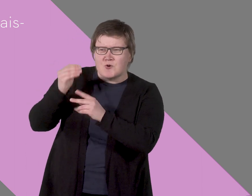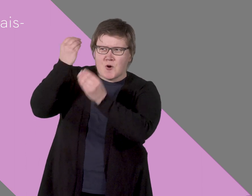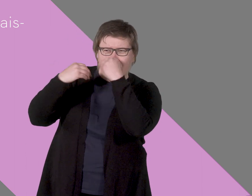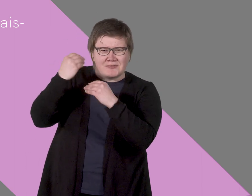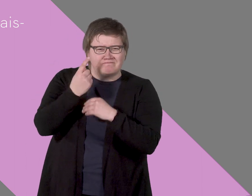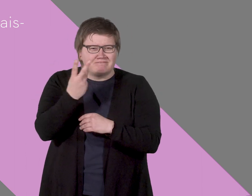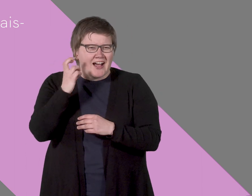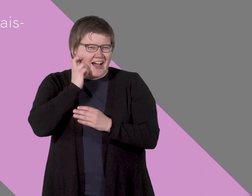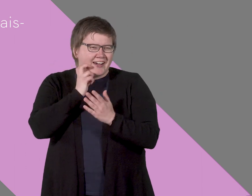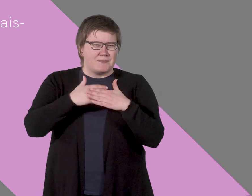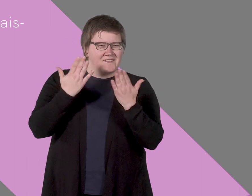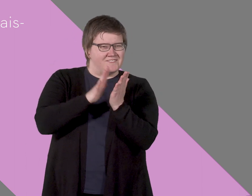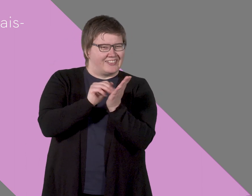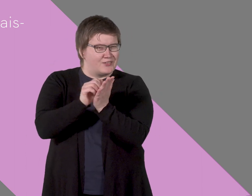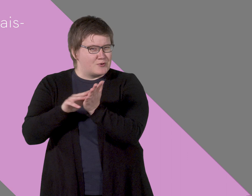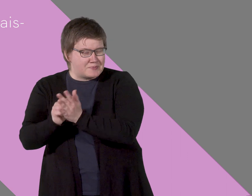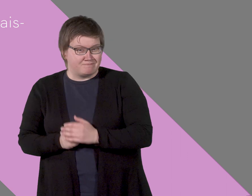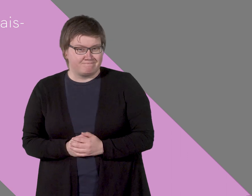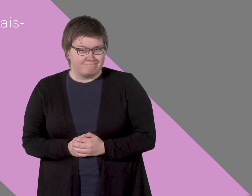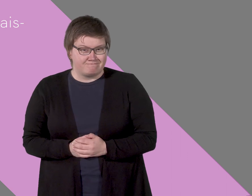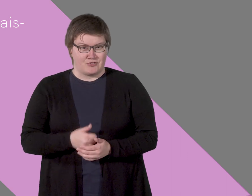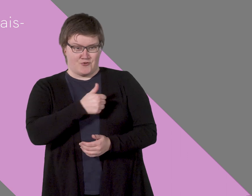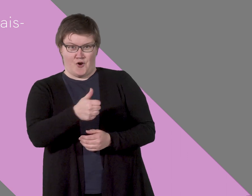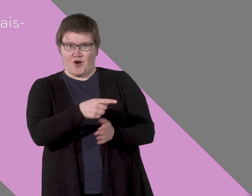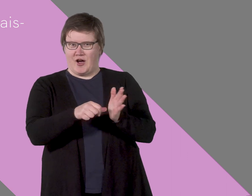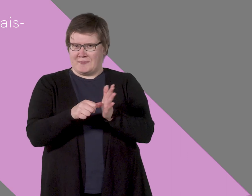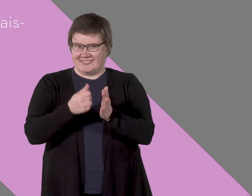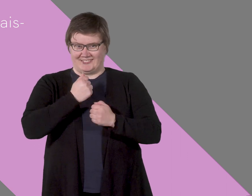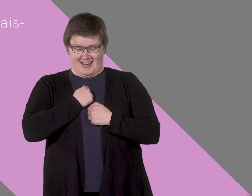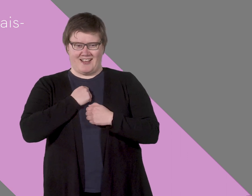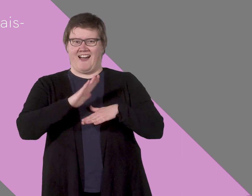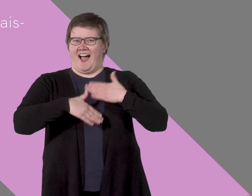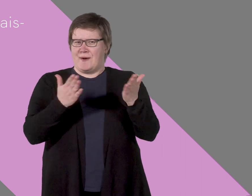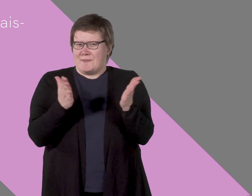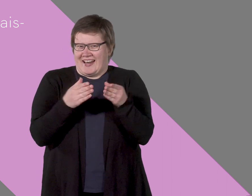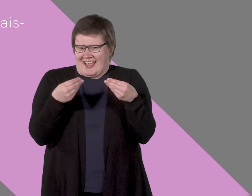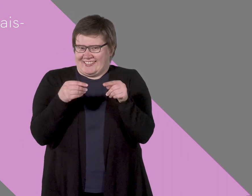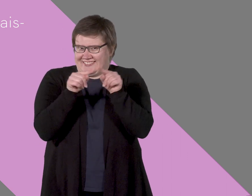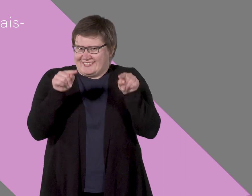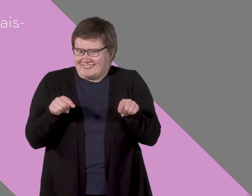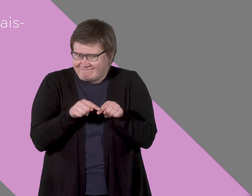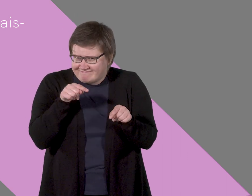ja vierailijamme voivat myös opettaa heille muutamia arkipäivän viittomia. Jokainen oppilas saa lahjaksi oman pienen vihkosen, -